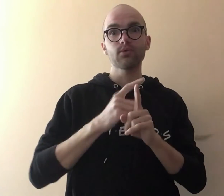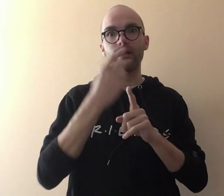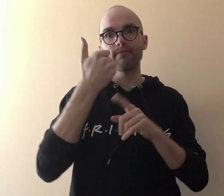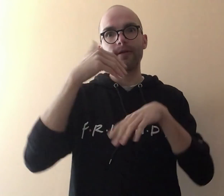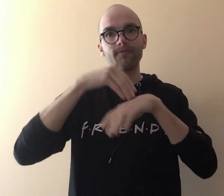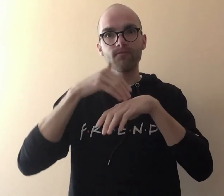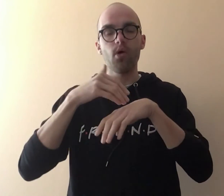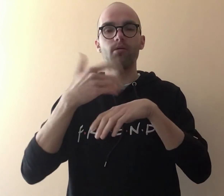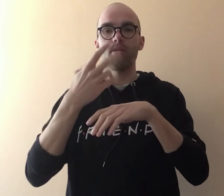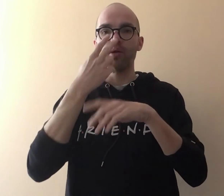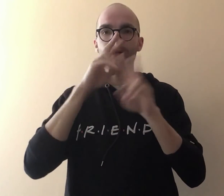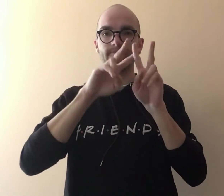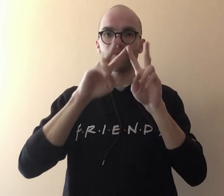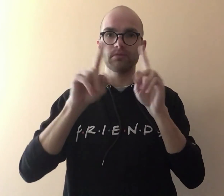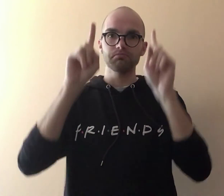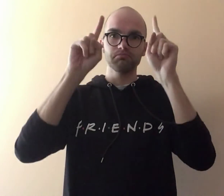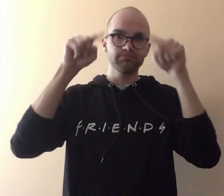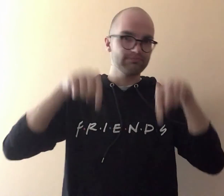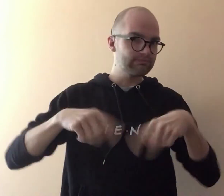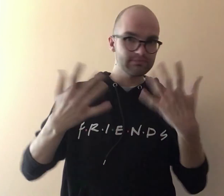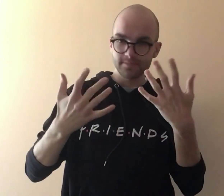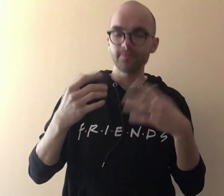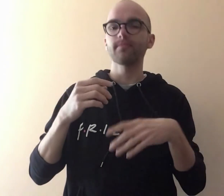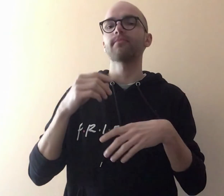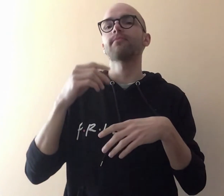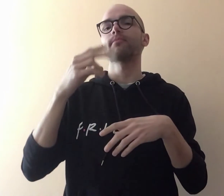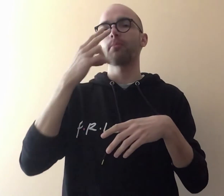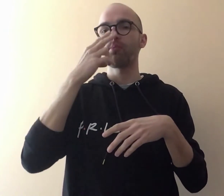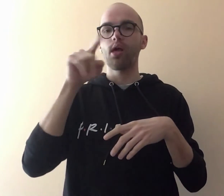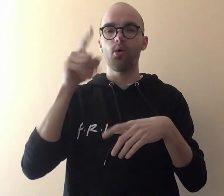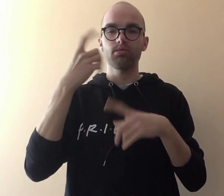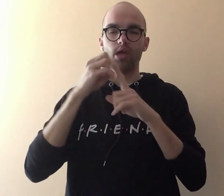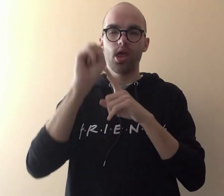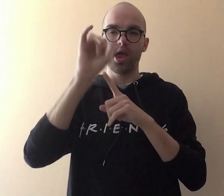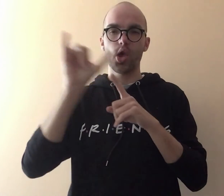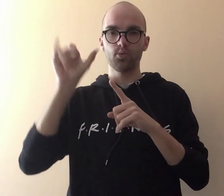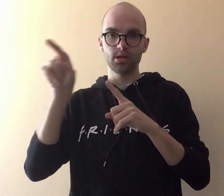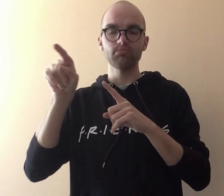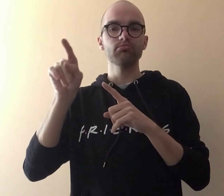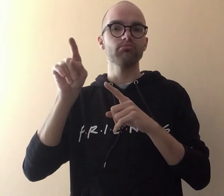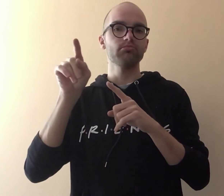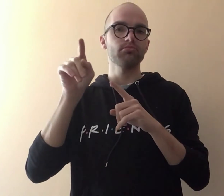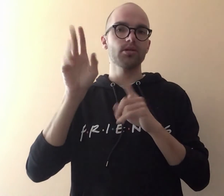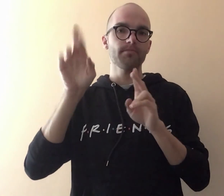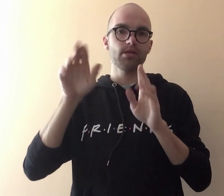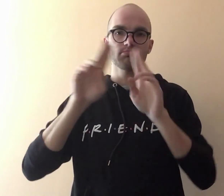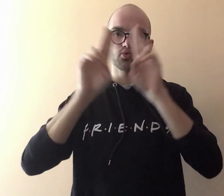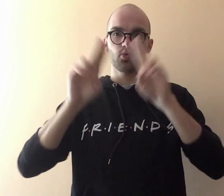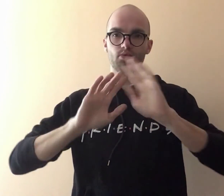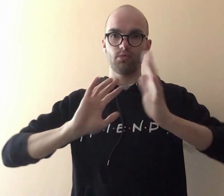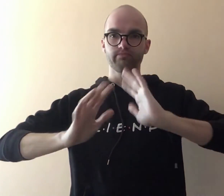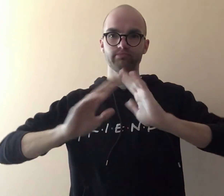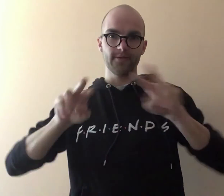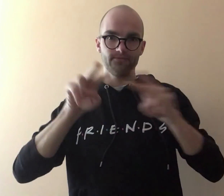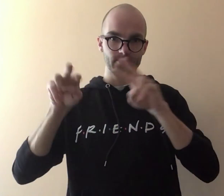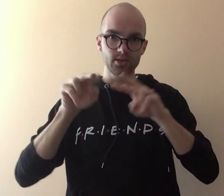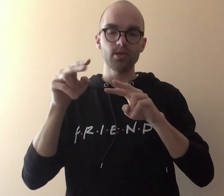Rad bi obvestil, da je link pod objavo od EUDY-ja, v mednarodnem znakovnem jeziku,